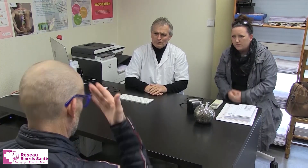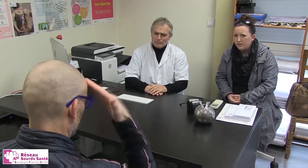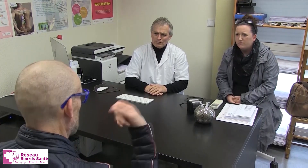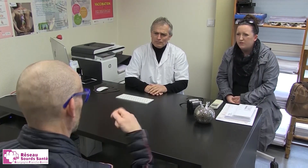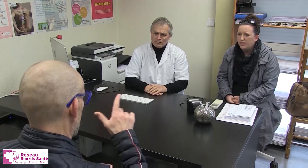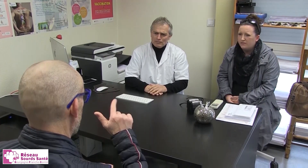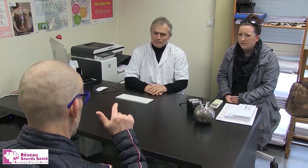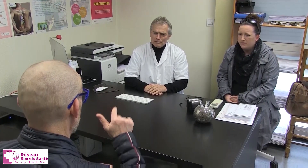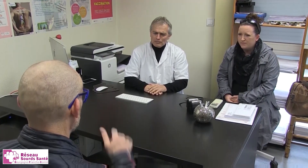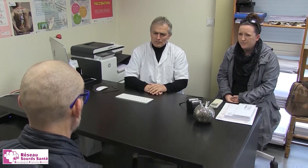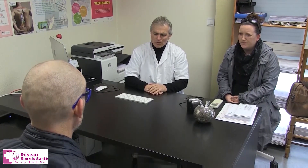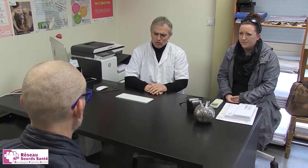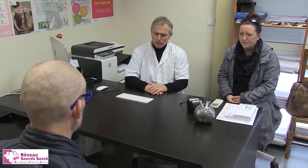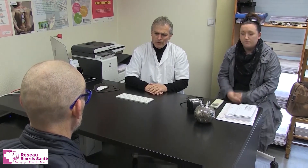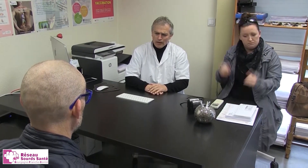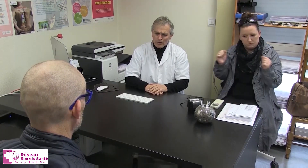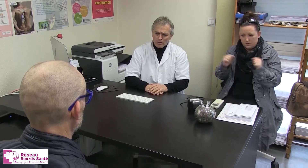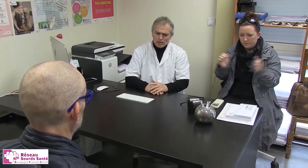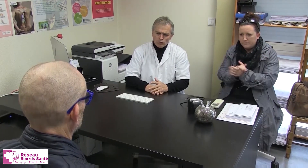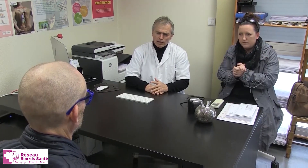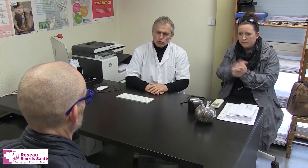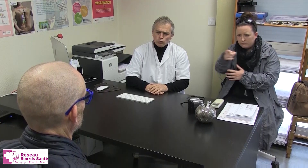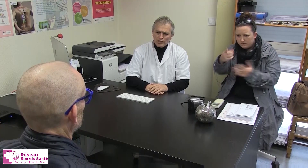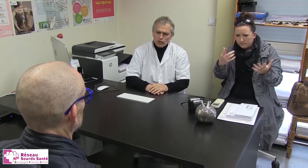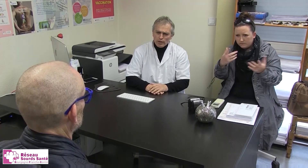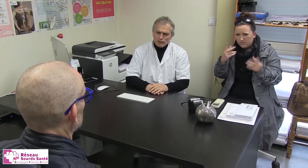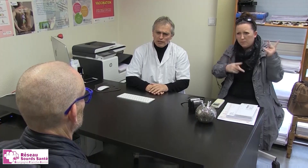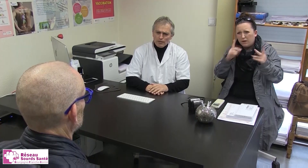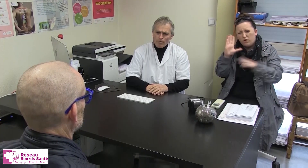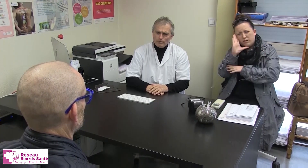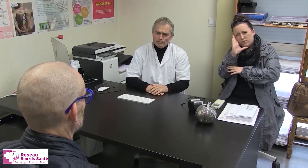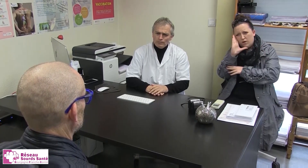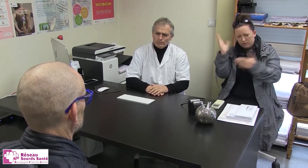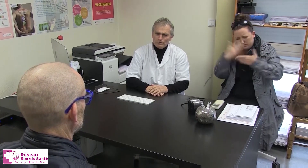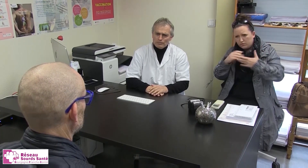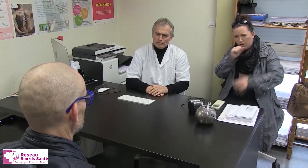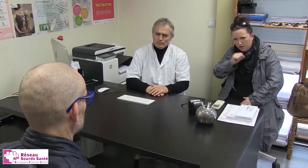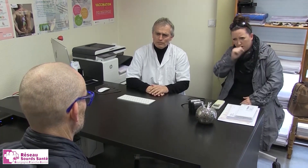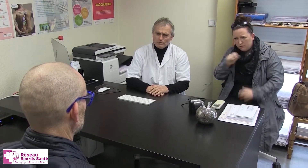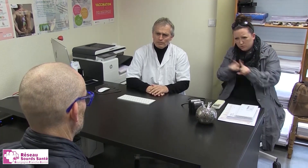oui je sens que j'ai de la température D'accord, et la nuit vous toussez aussi?